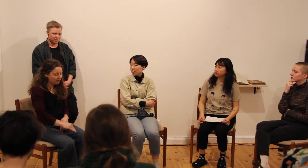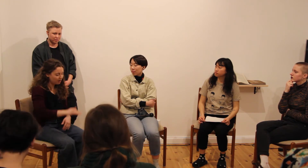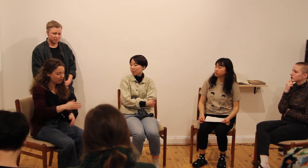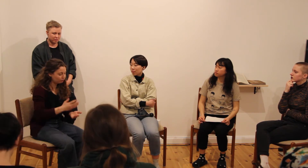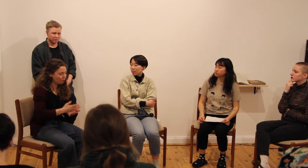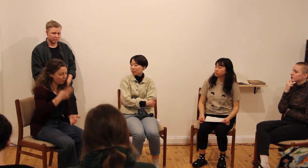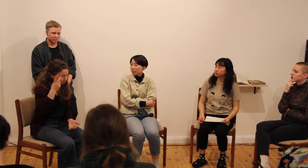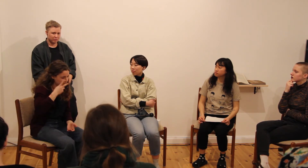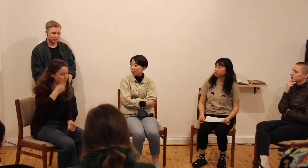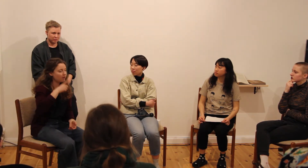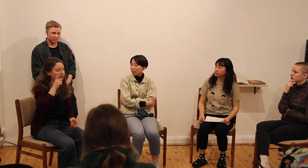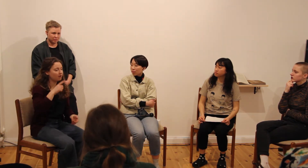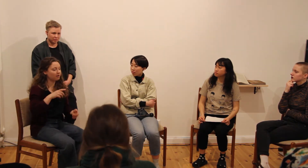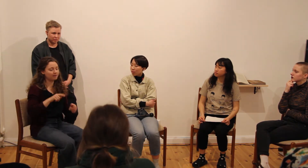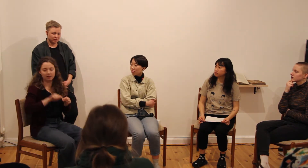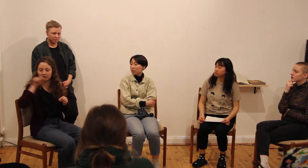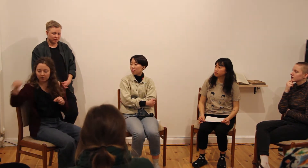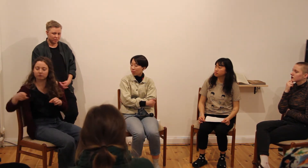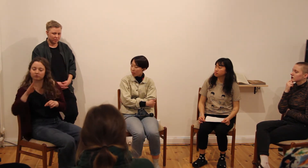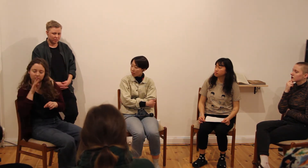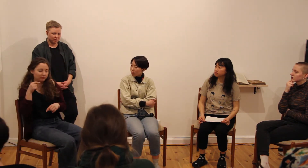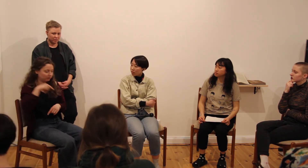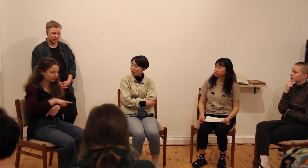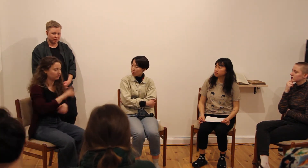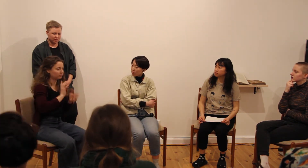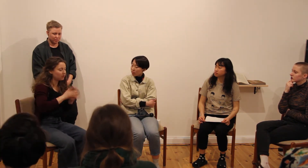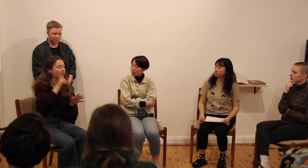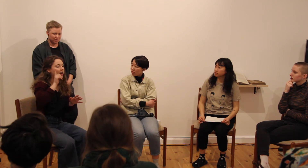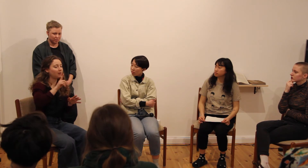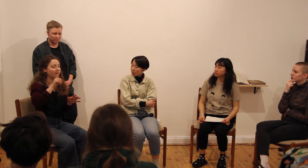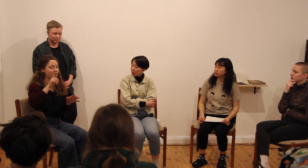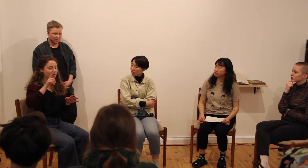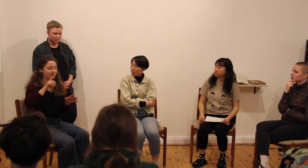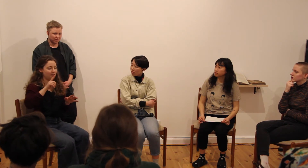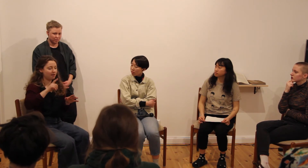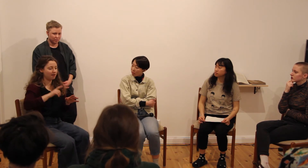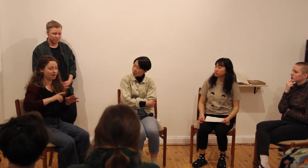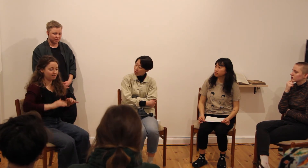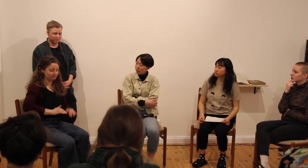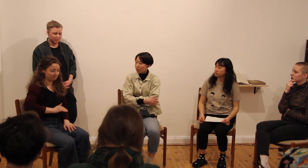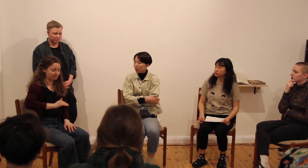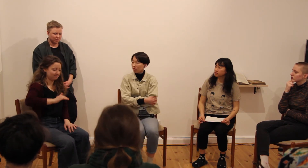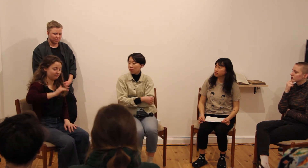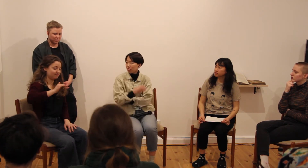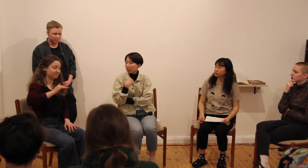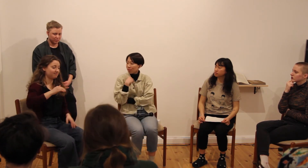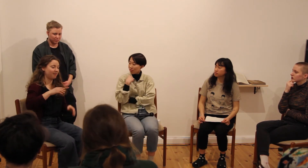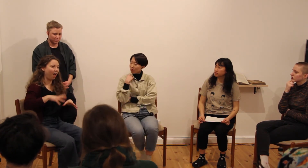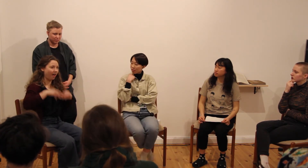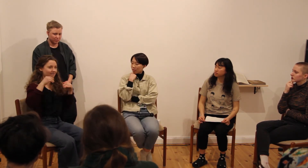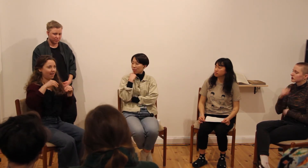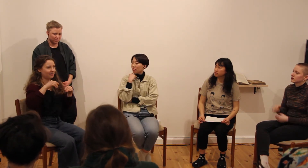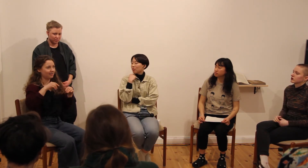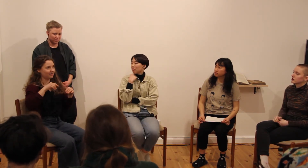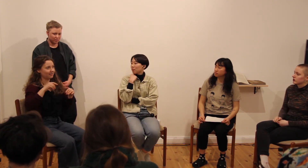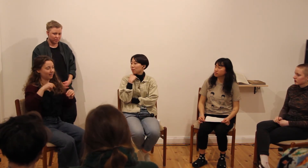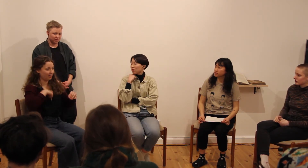Es war mir auch schon sehr früh klar, dass ich draußen Lautsprache sprechen und drinnen die Gebärdensprache mit meiner Familie.